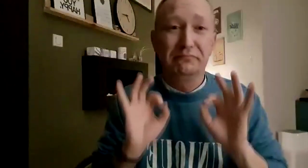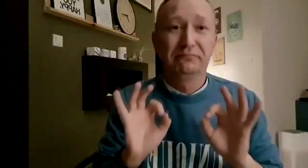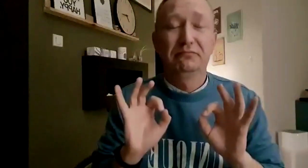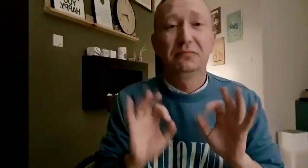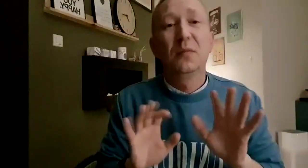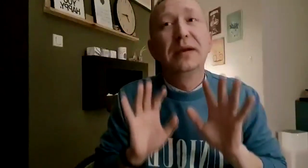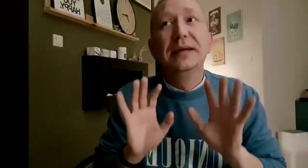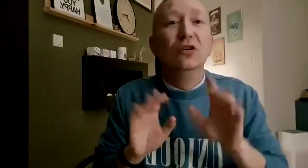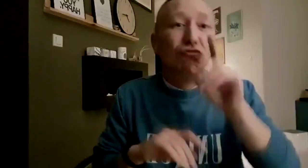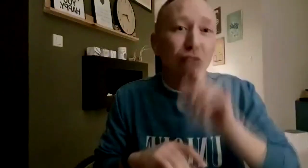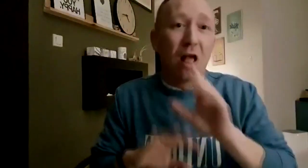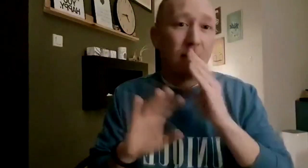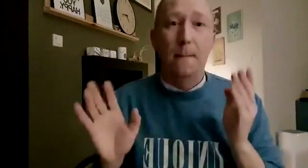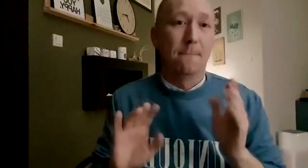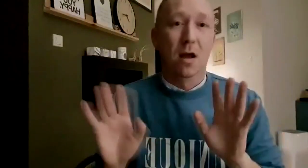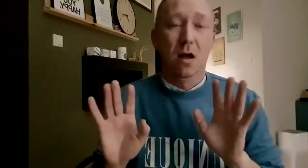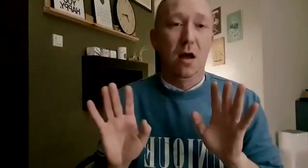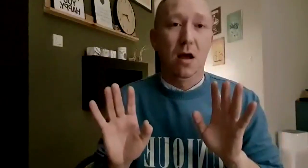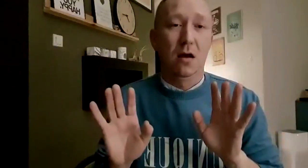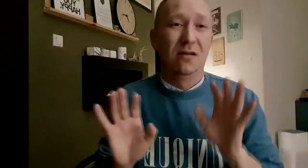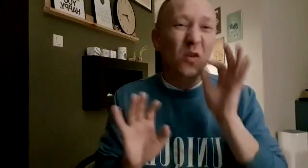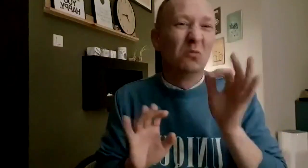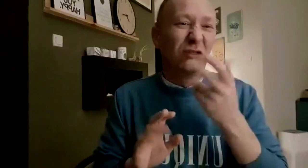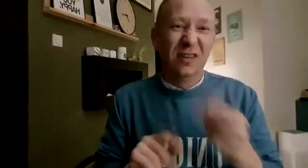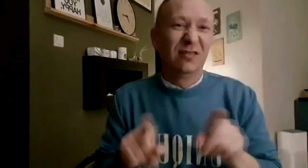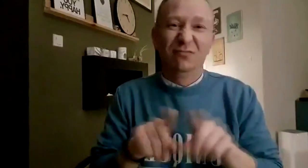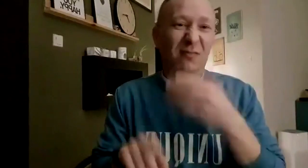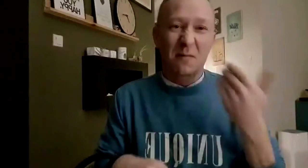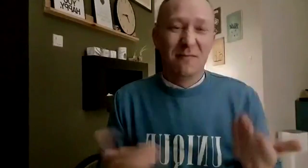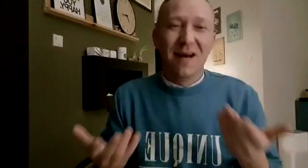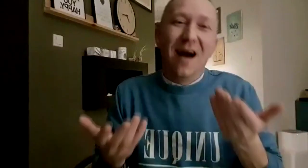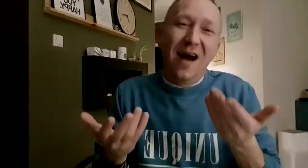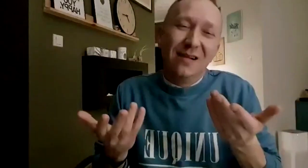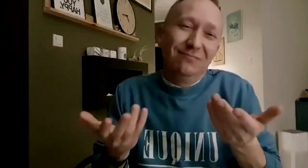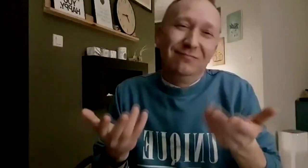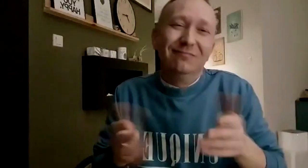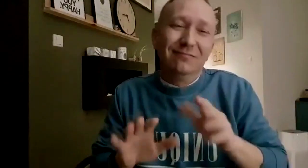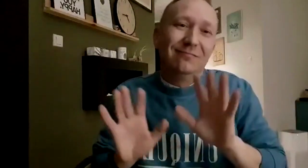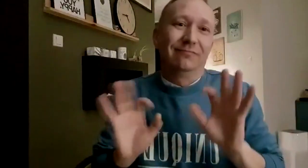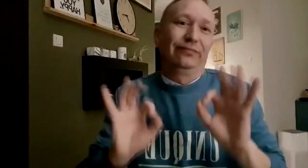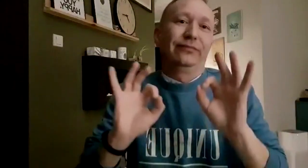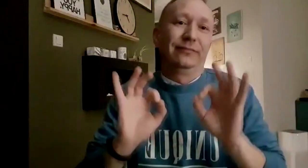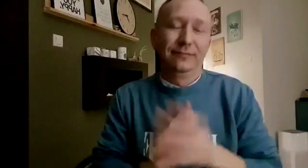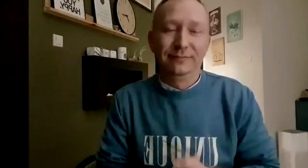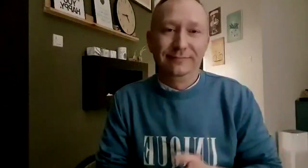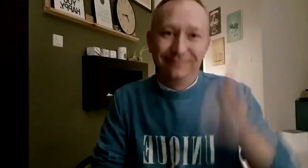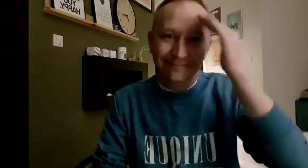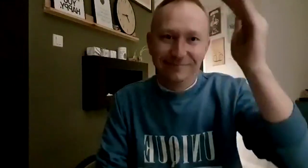Jakoś sobie radzę, źle nie jest i dobrze też nie jest. Jakoś w miarę radze sobie i jest OK.